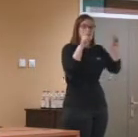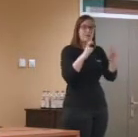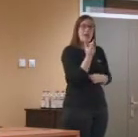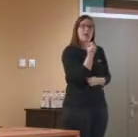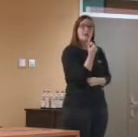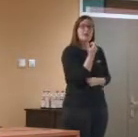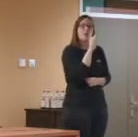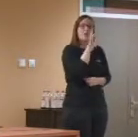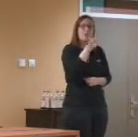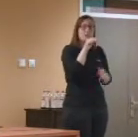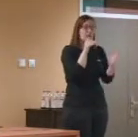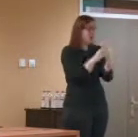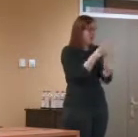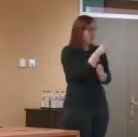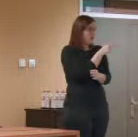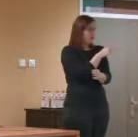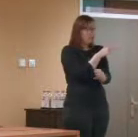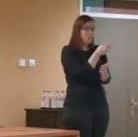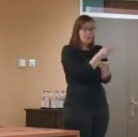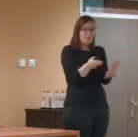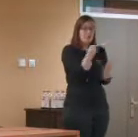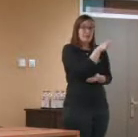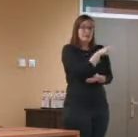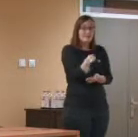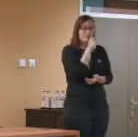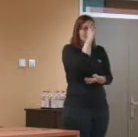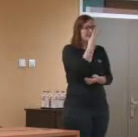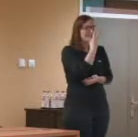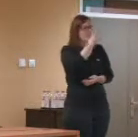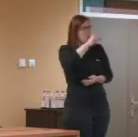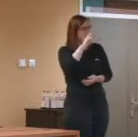que es un trabajo mío, matizarlo, porque cualquiera puede discutirlo y probablemente